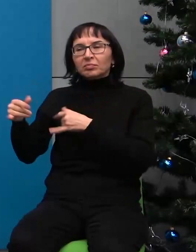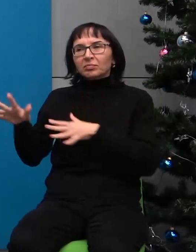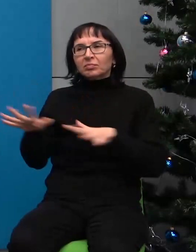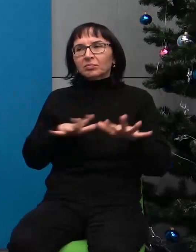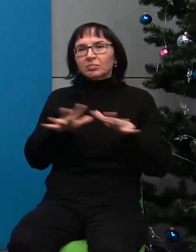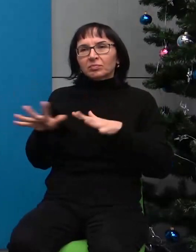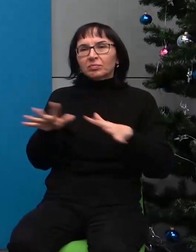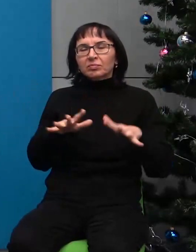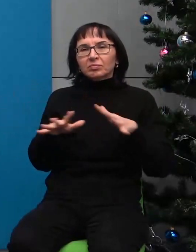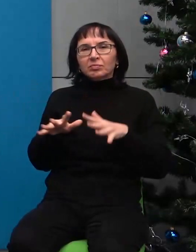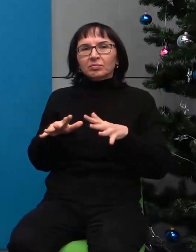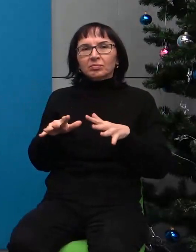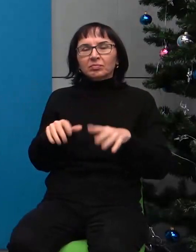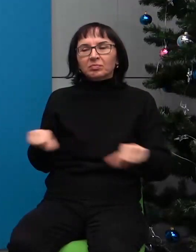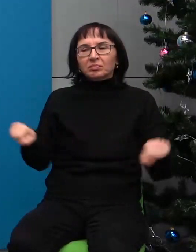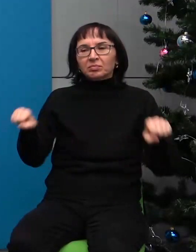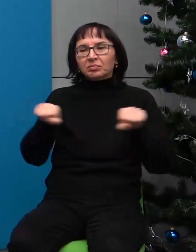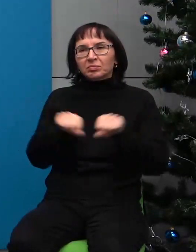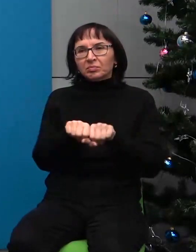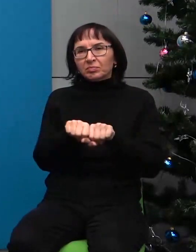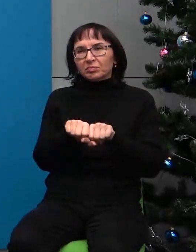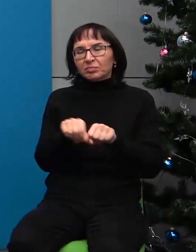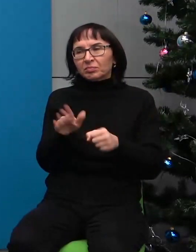Nie stało się zadość.